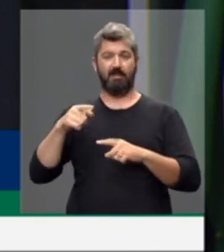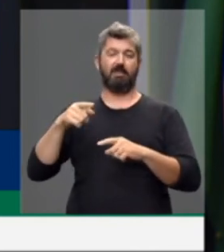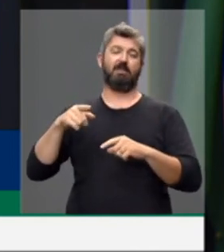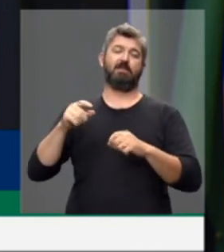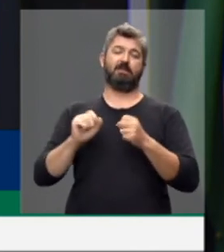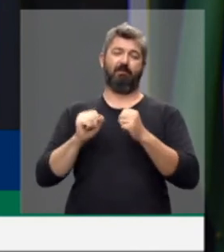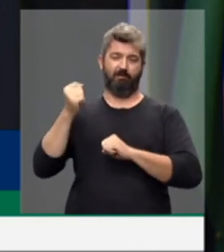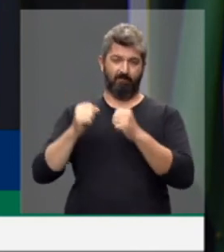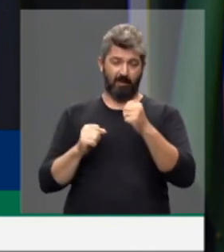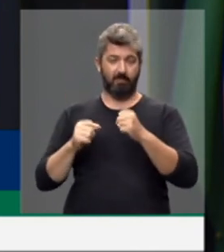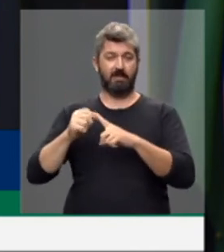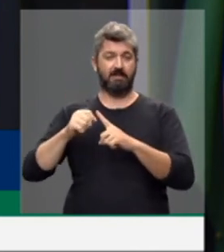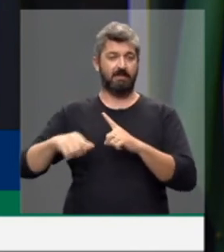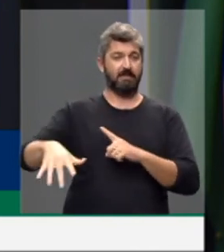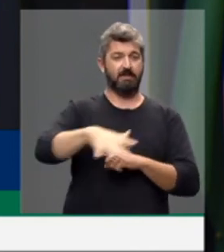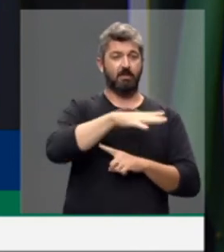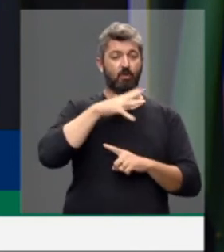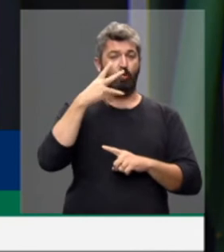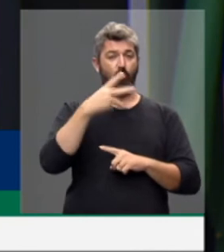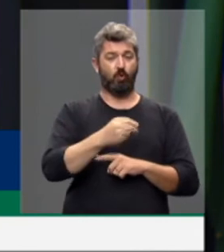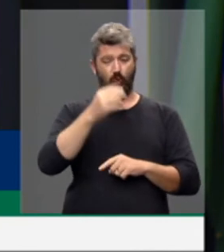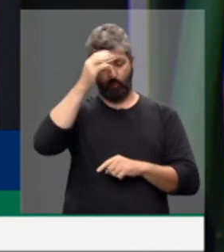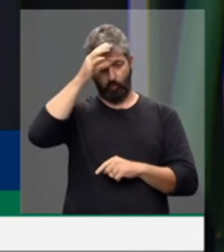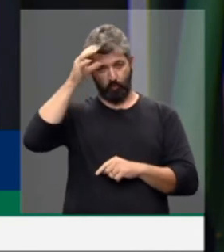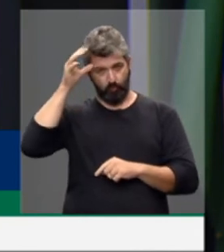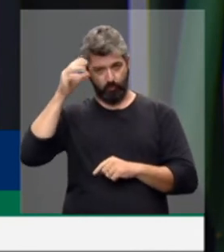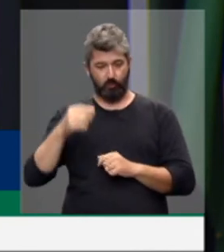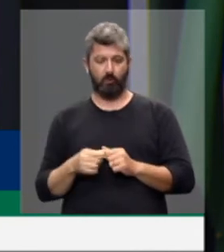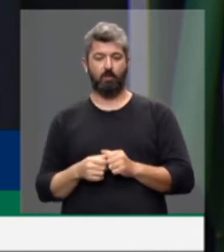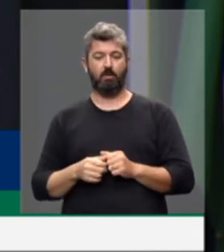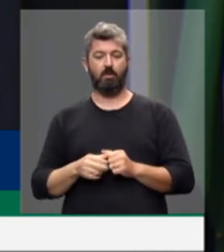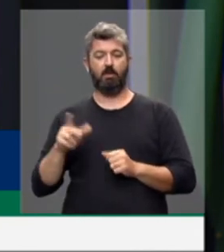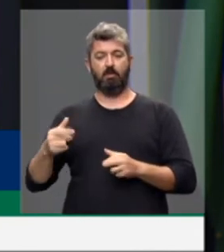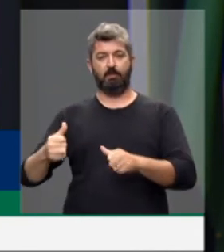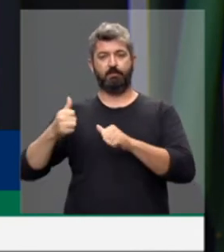CUSTOS RELACIONADOS AO CONTRATO, DE COMERCIALIZAÇÃO DE ENERGIA ELÉTRICA DESSE DESPREENDIMENTO, SEJAM